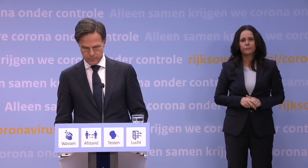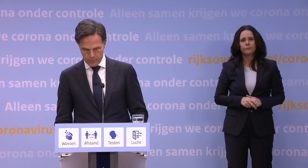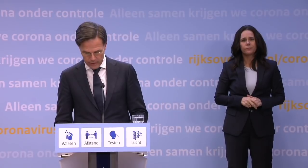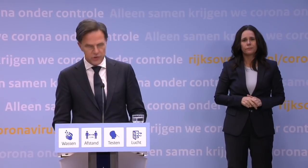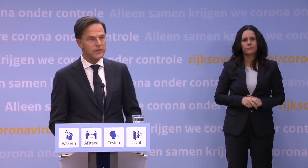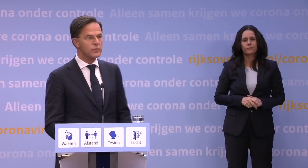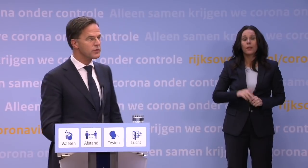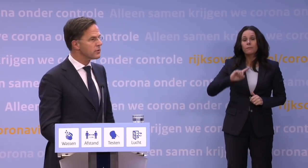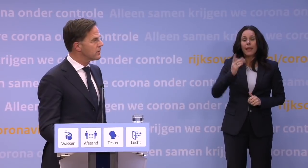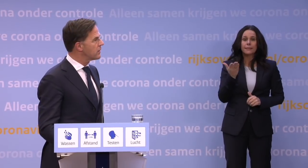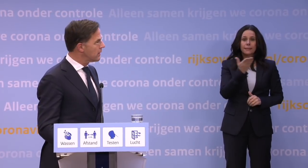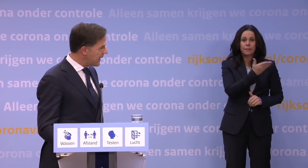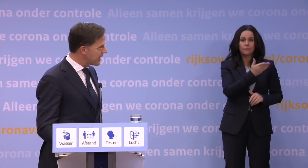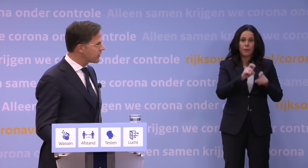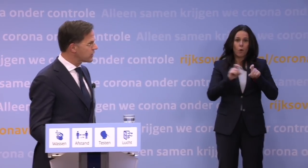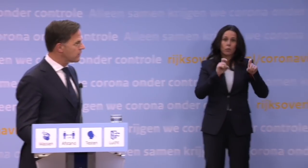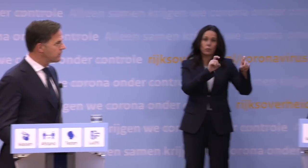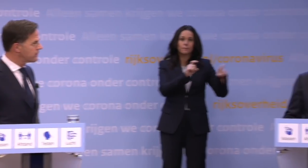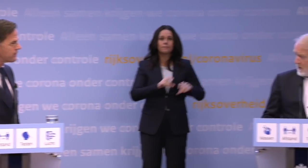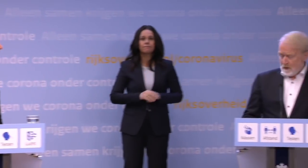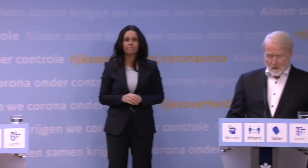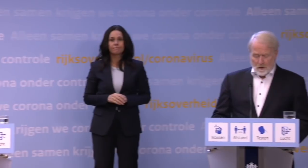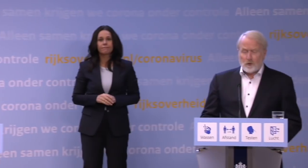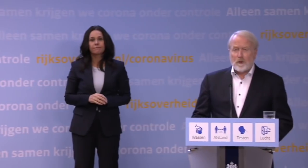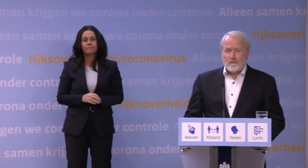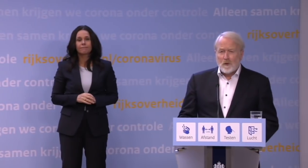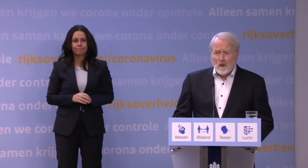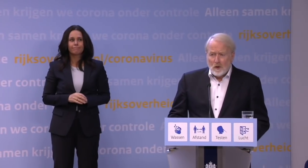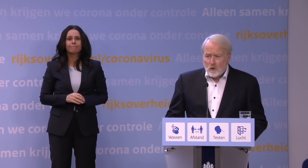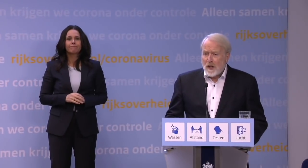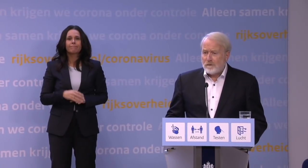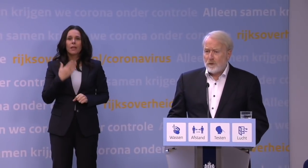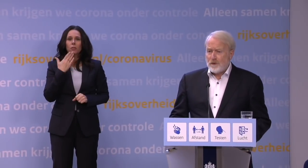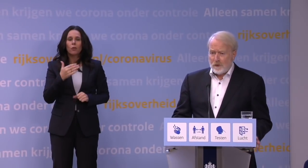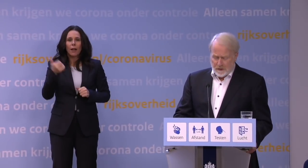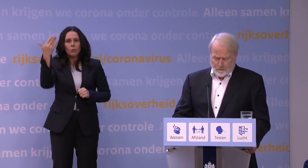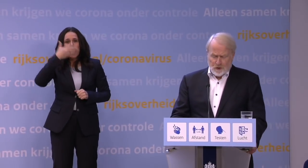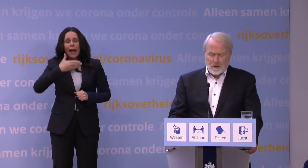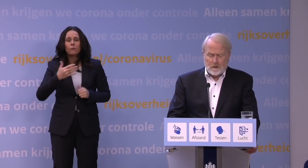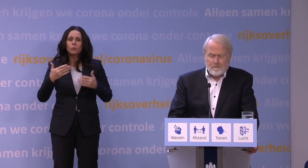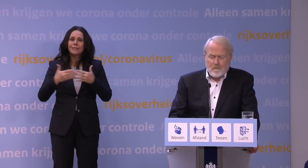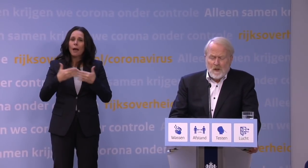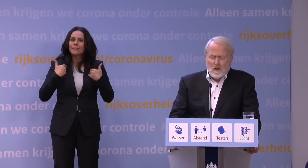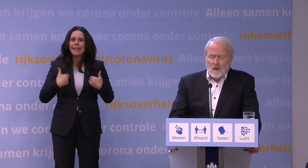Maar nu eerst het woord aan Jaap van Dissel. Dank u wel. Goedenavond, dames en heren.